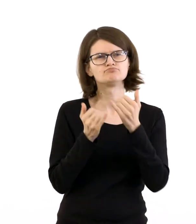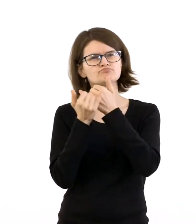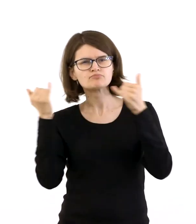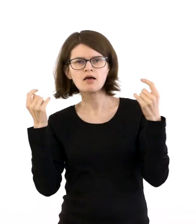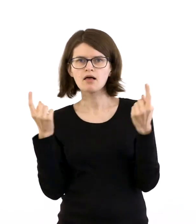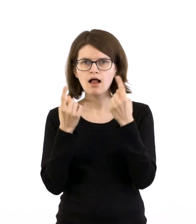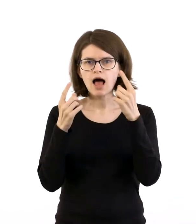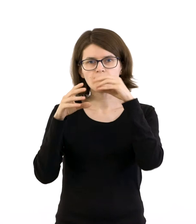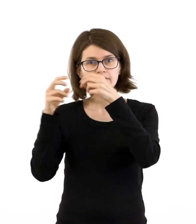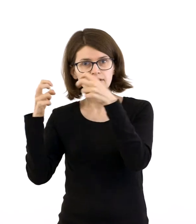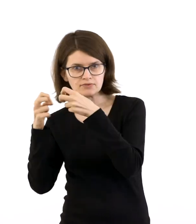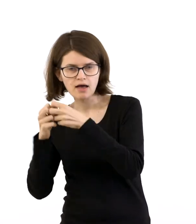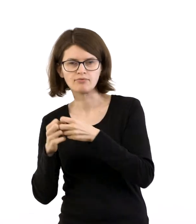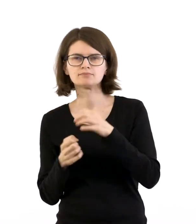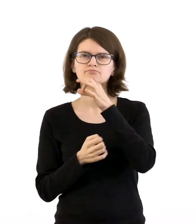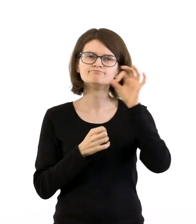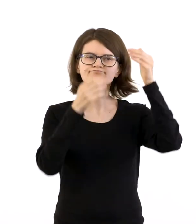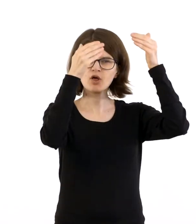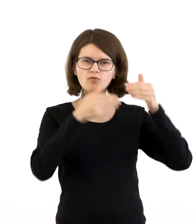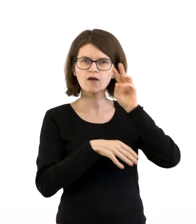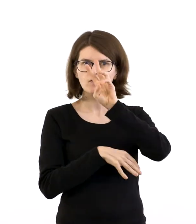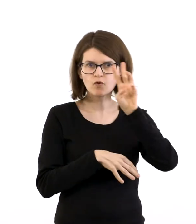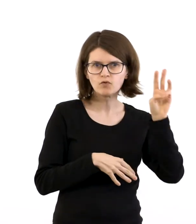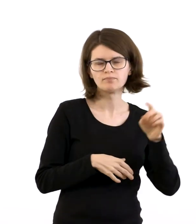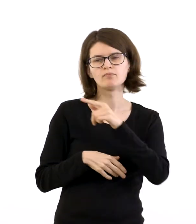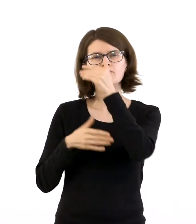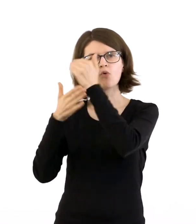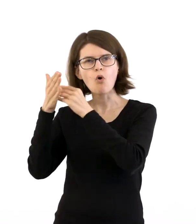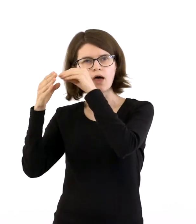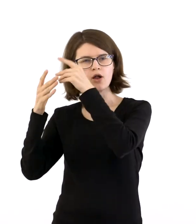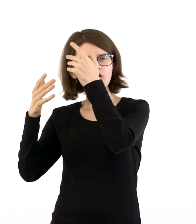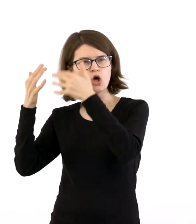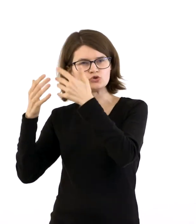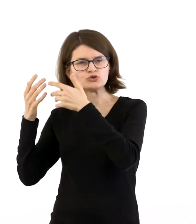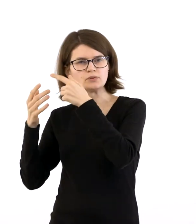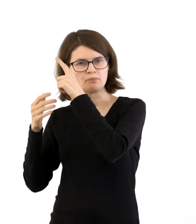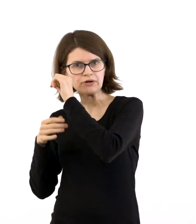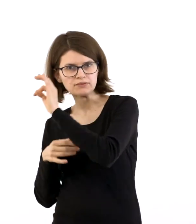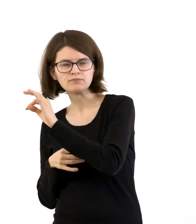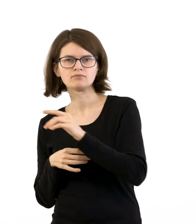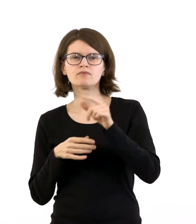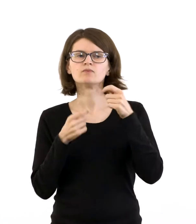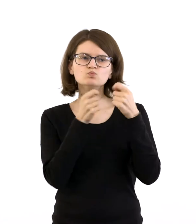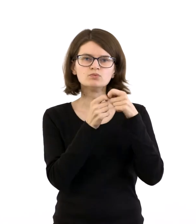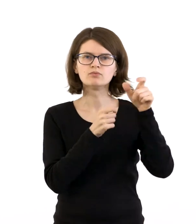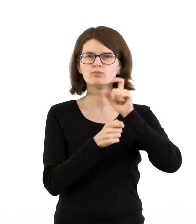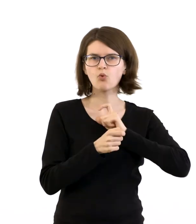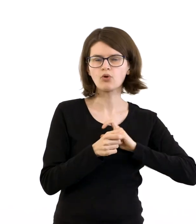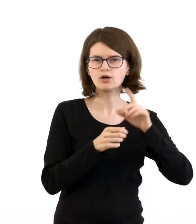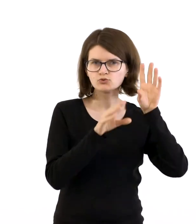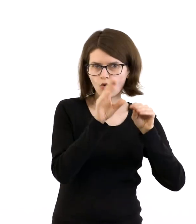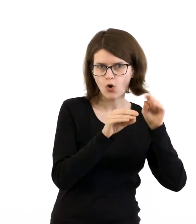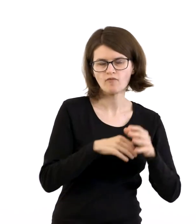różne formy reklam w internecie, dedykowana strona internetowa, program do rozliczeń PIT, współpraca z biurami księgowymi.